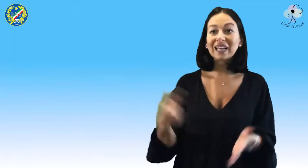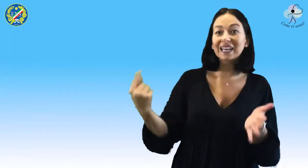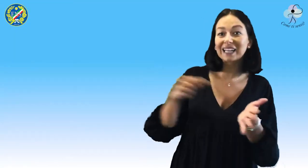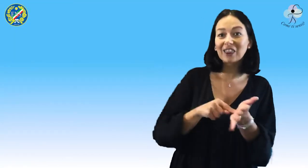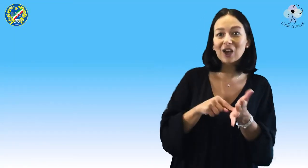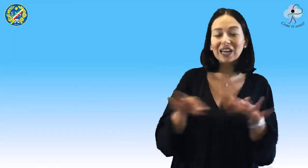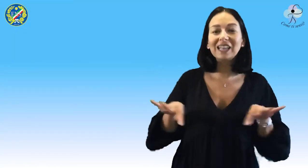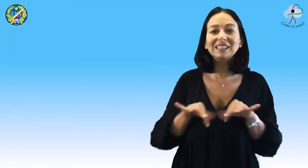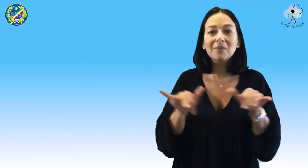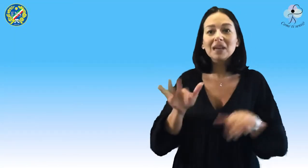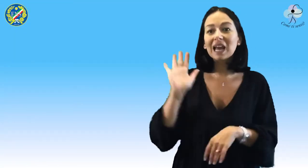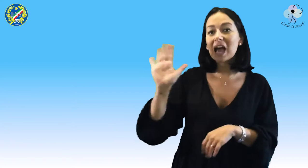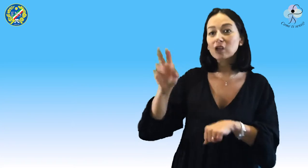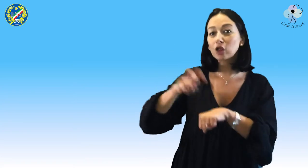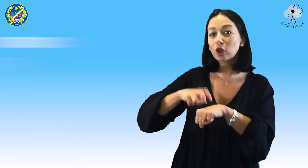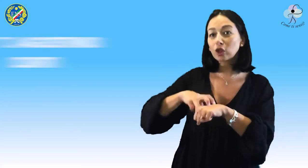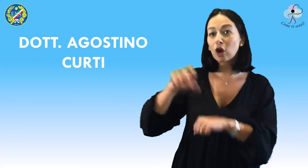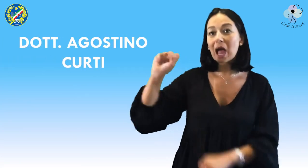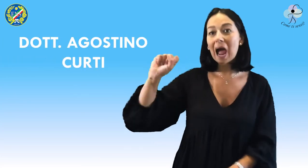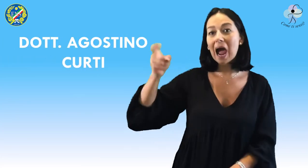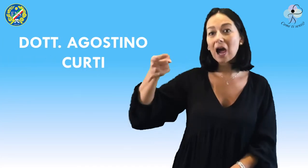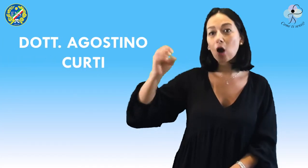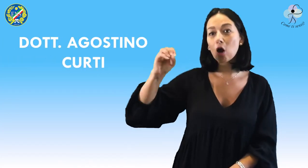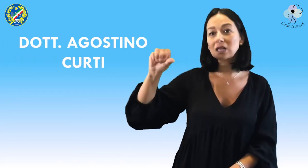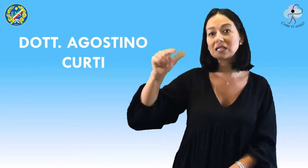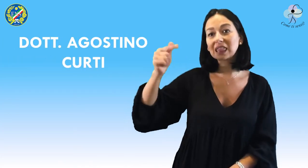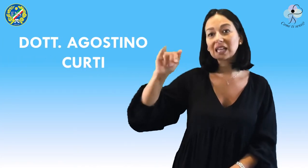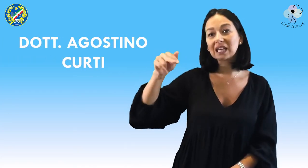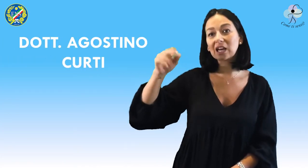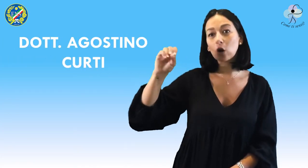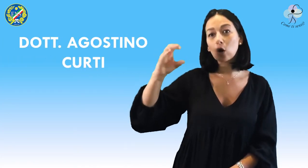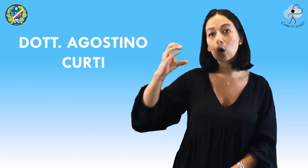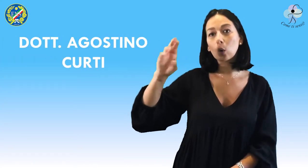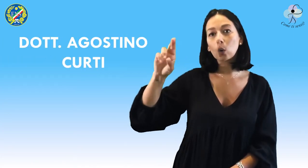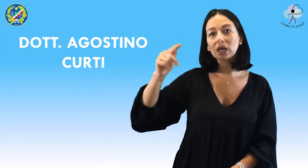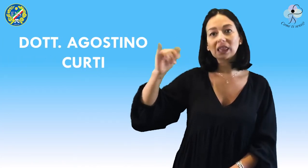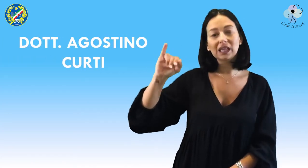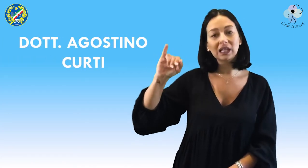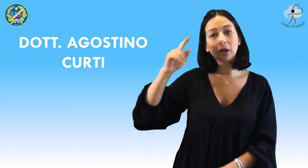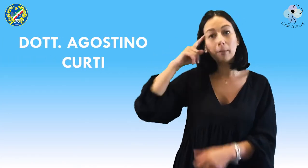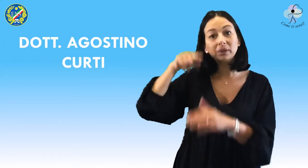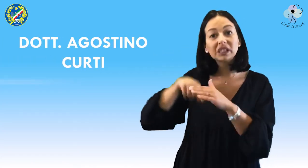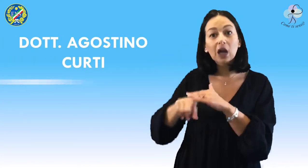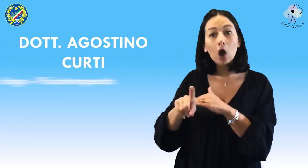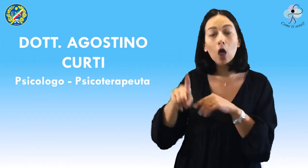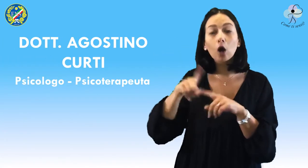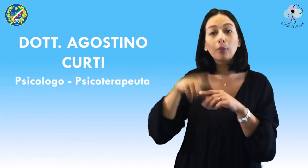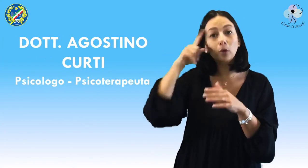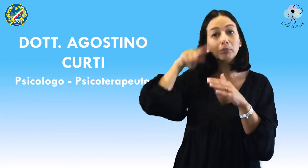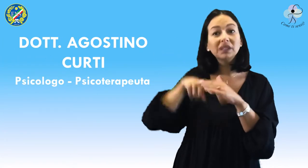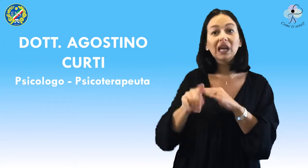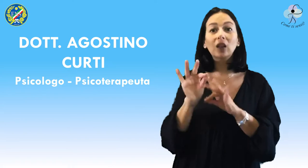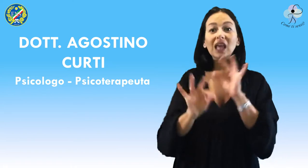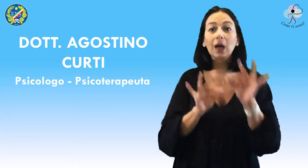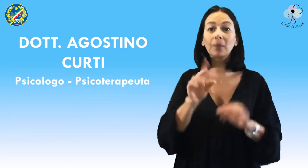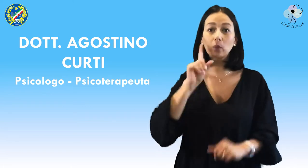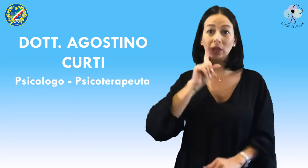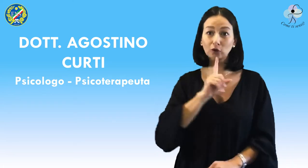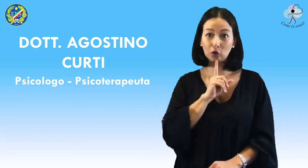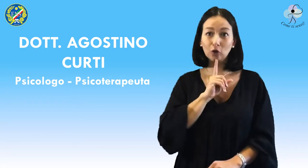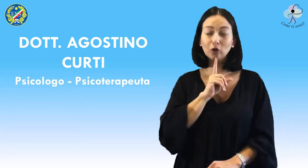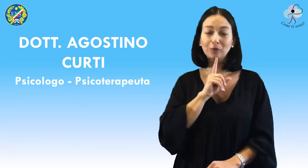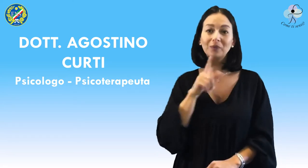Torna a collaborare con Come Ti Senti il Dott. Agostino Curti, psicologo e psicoterapeuta sordo.